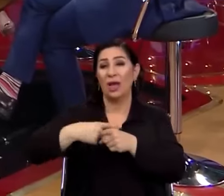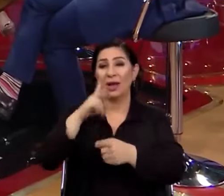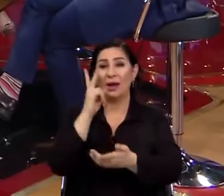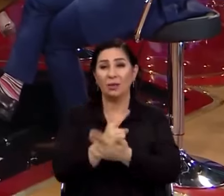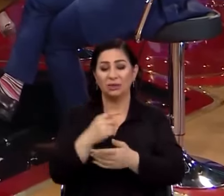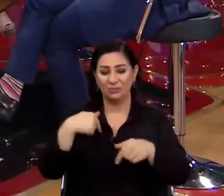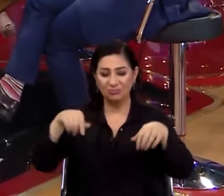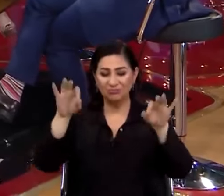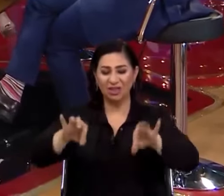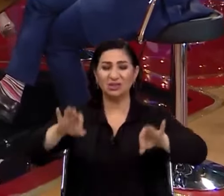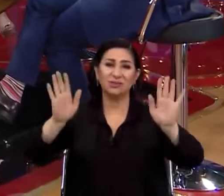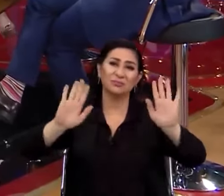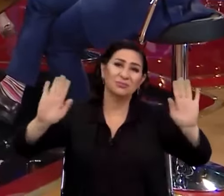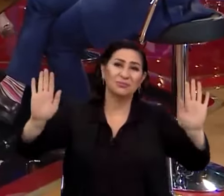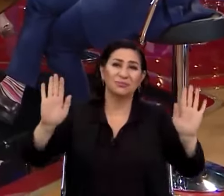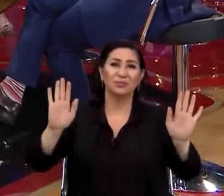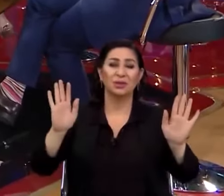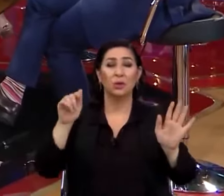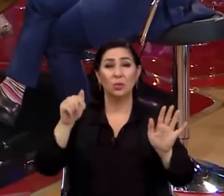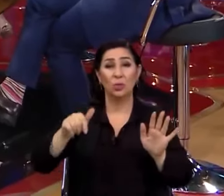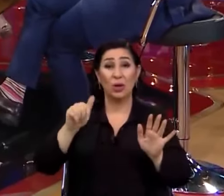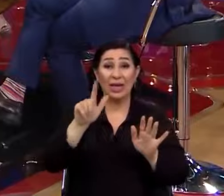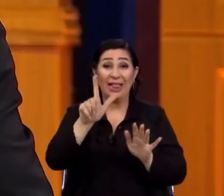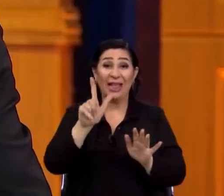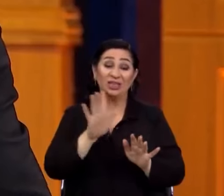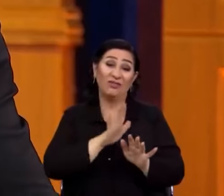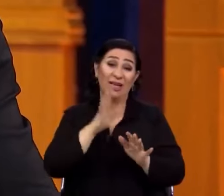vizyona soktuk filmi Çünkü bugünlerde buna ihtiyaç var insanlar sinemaya